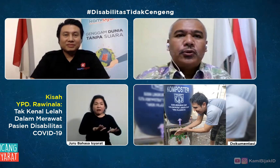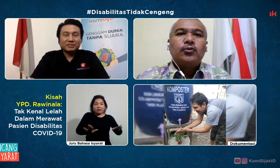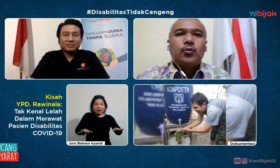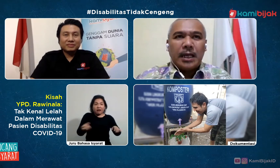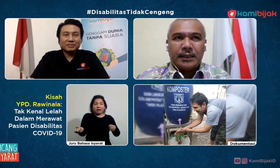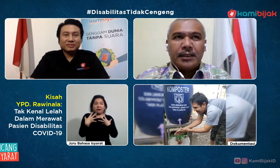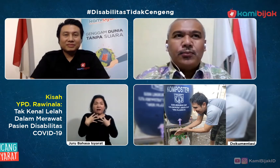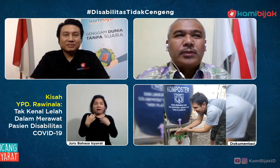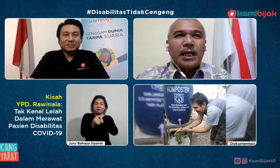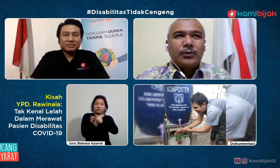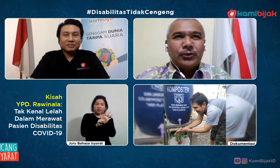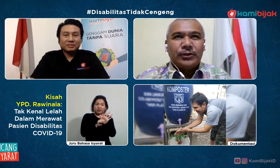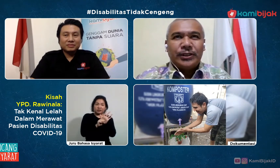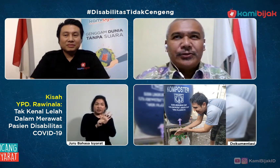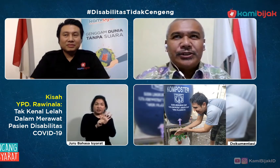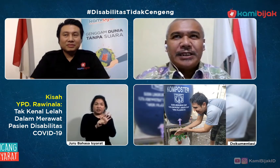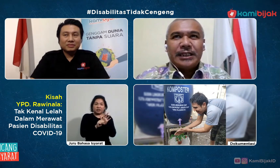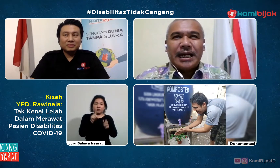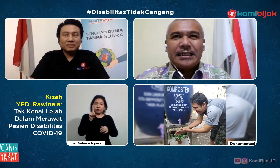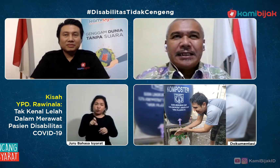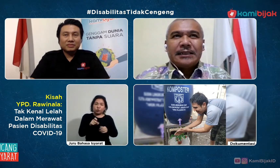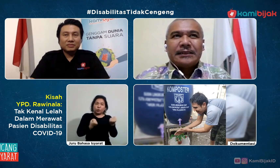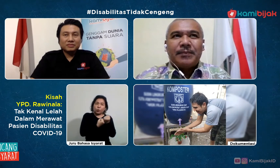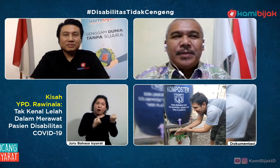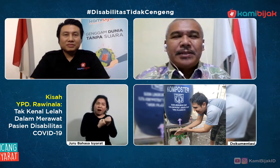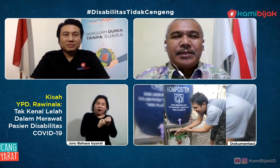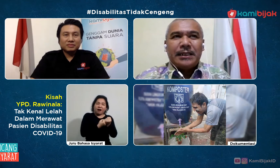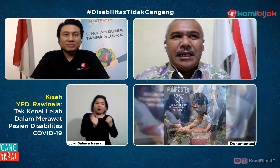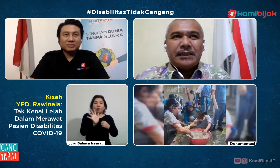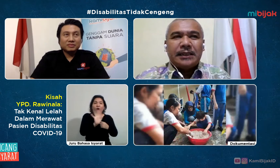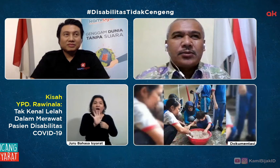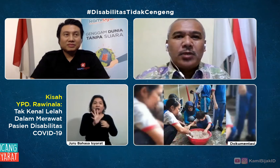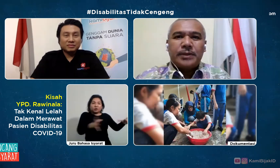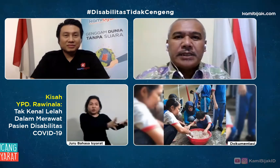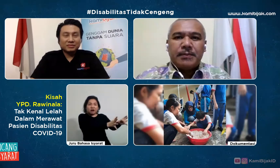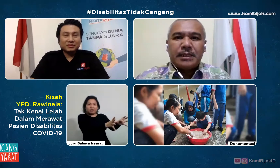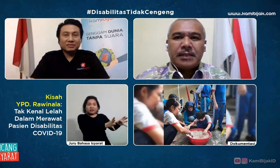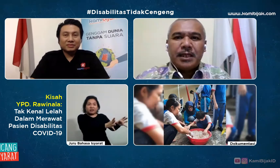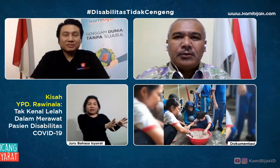butuh dukungan bukan untuk dikucilkan tapi bagaimana kita semua bersama-sama